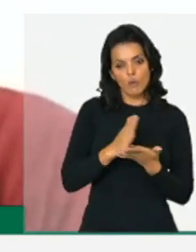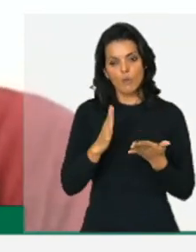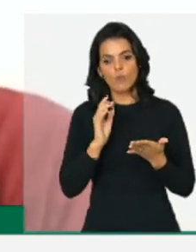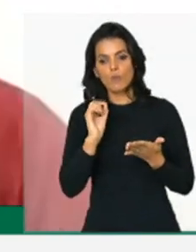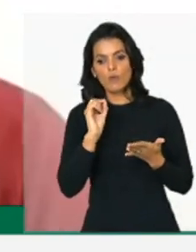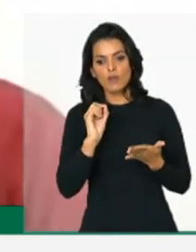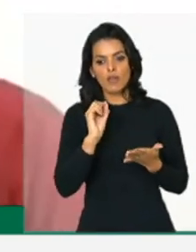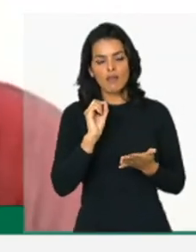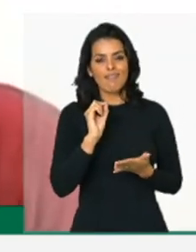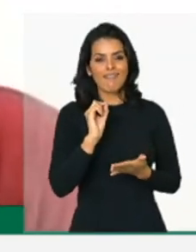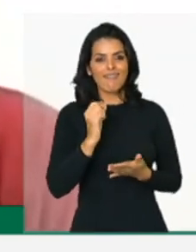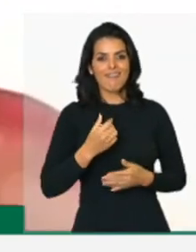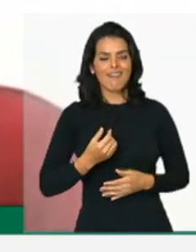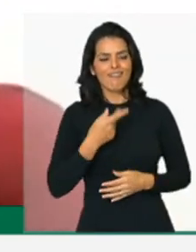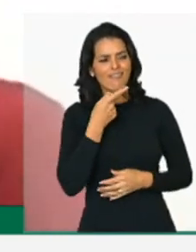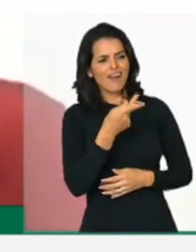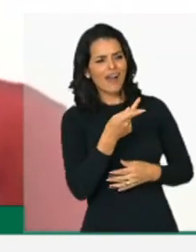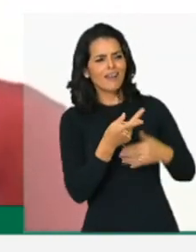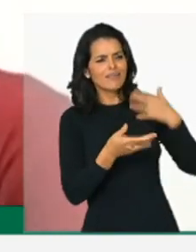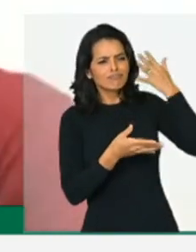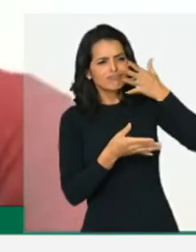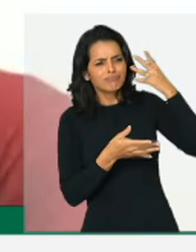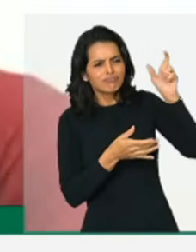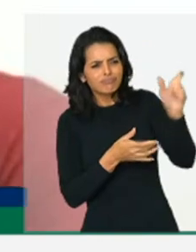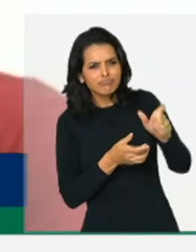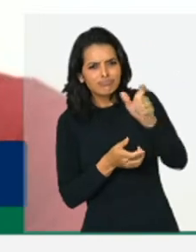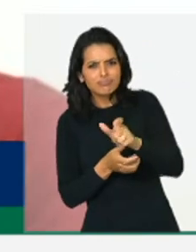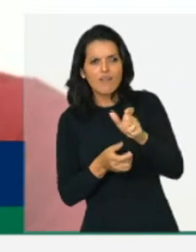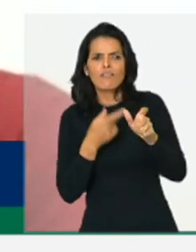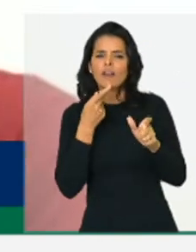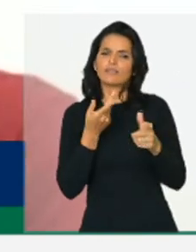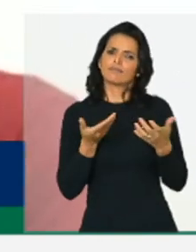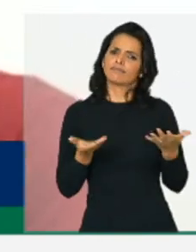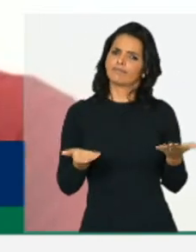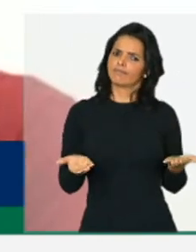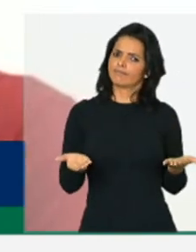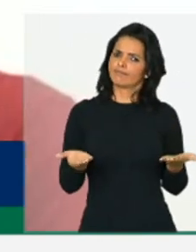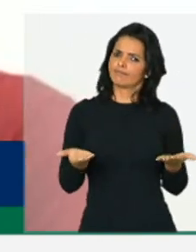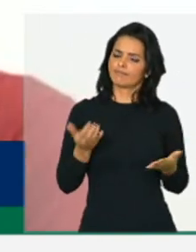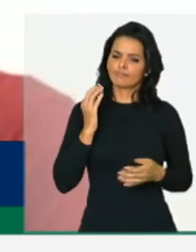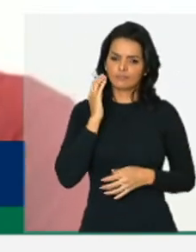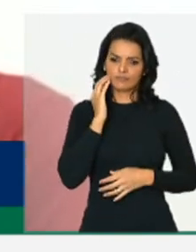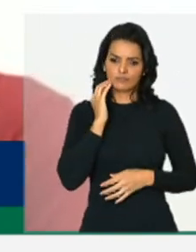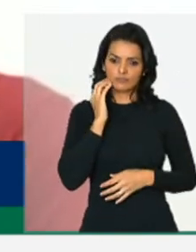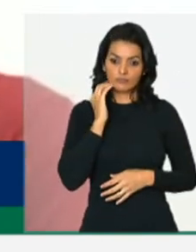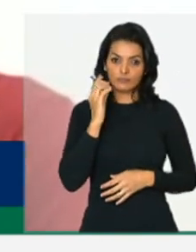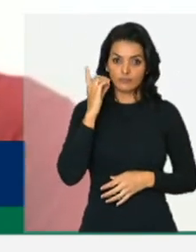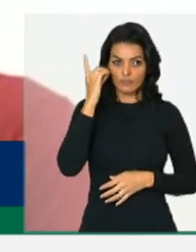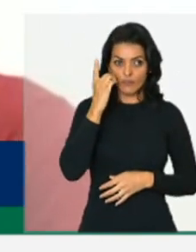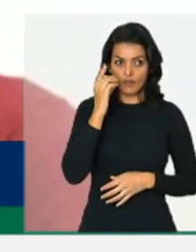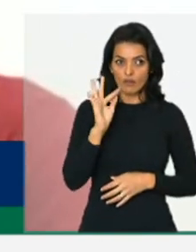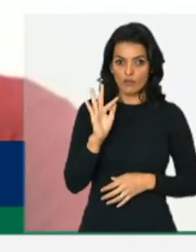DO REBATE. POR ISSO, APESAR DE SERMOS CONTRA A MEDIDA PROVISÓRIA, O PRINCIPAL DISPOSITIVO EM QUE ELA